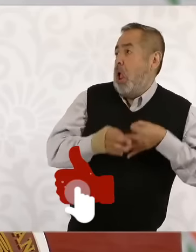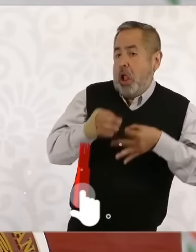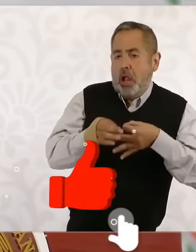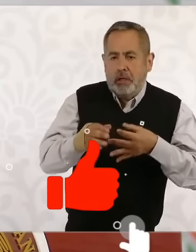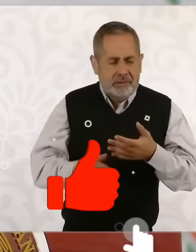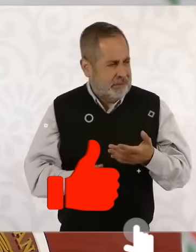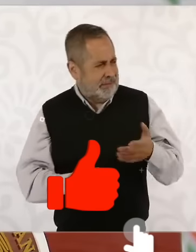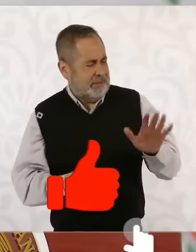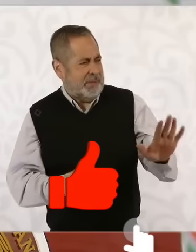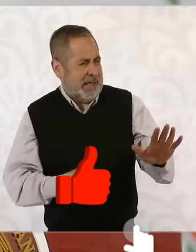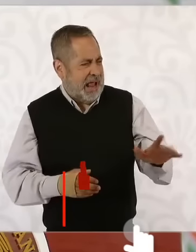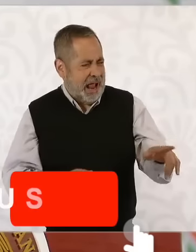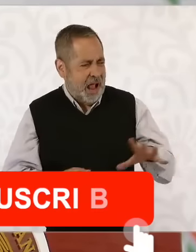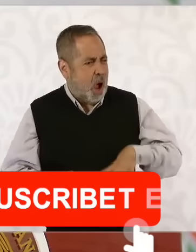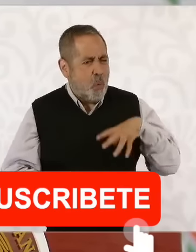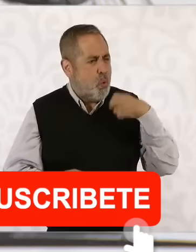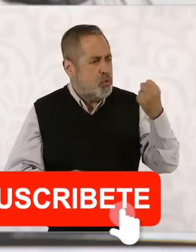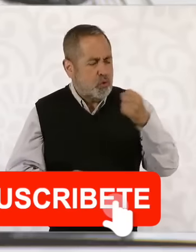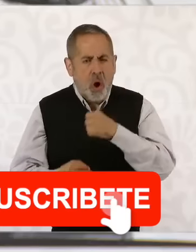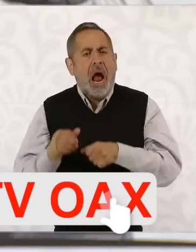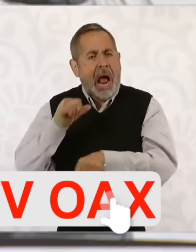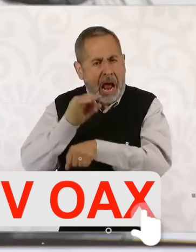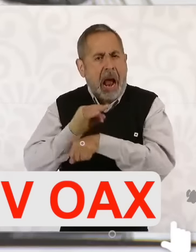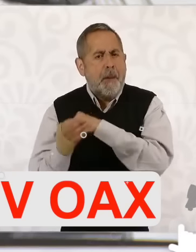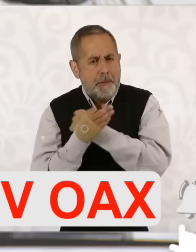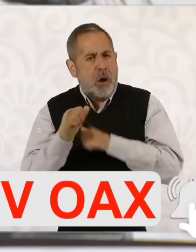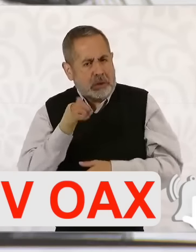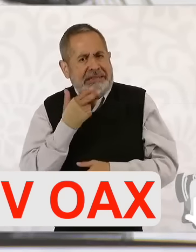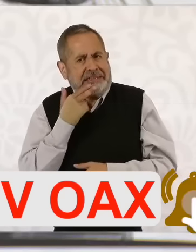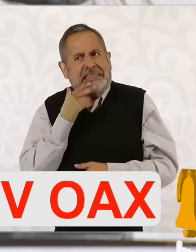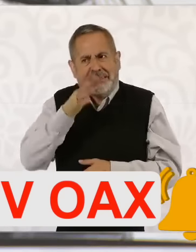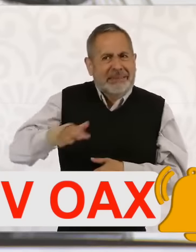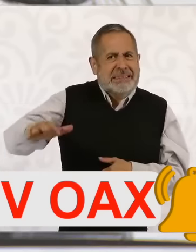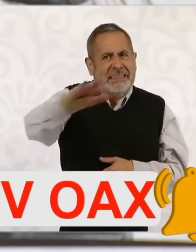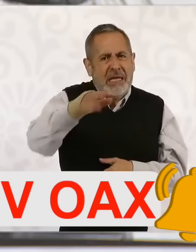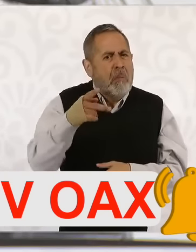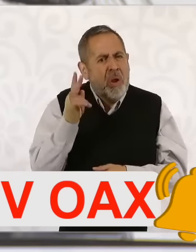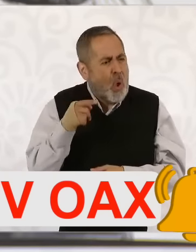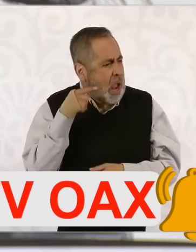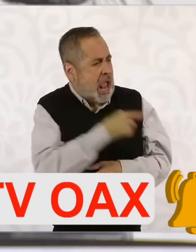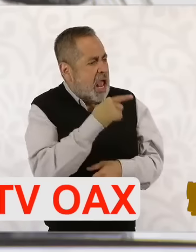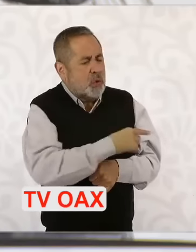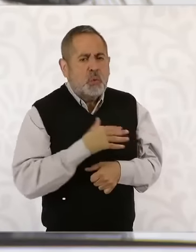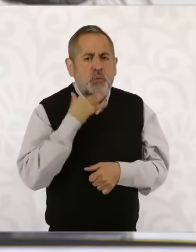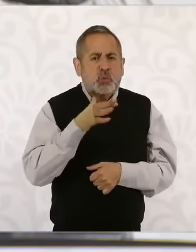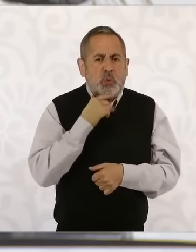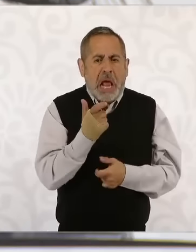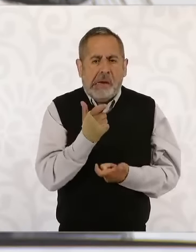Amparo no puede servir para defender y proteger a gente que se dedica a lavar dinero y ser parte de